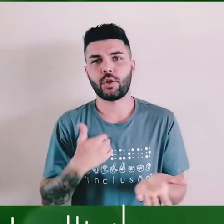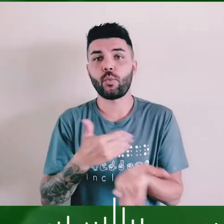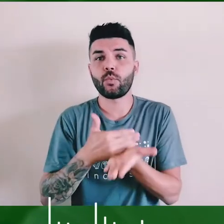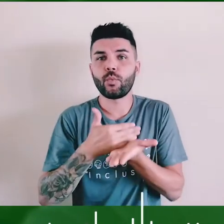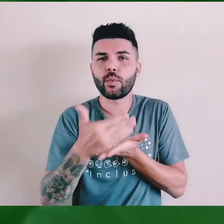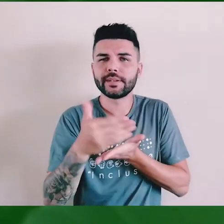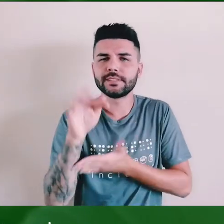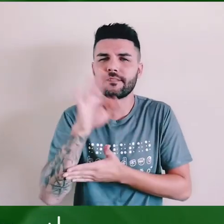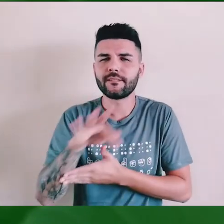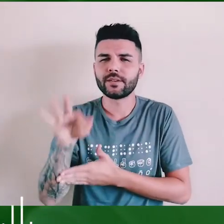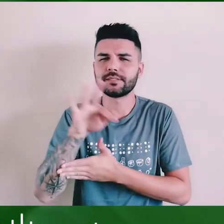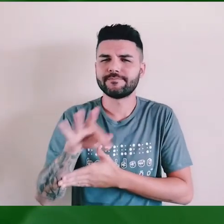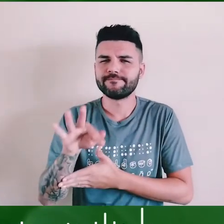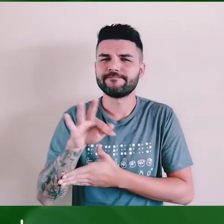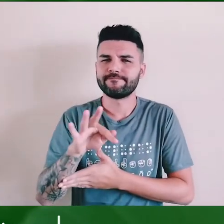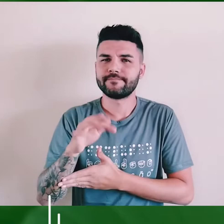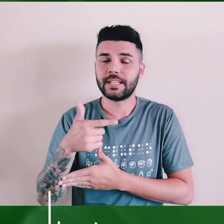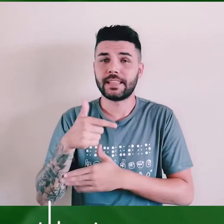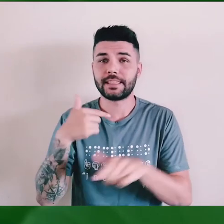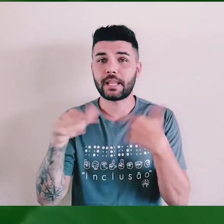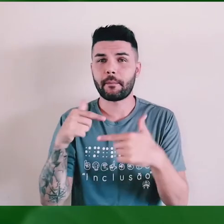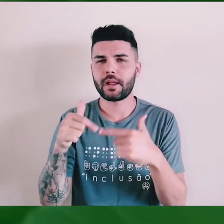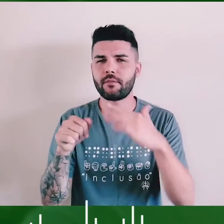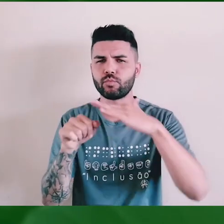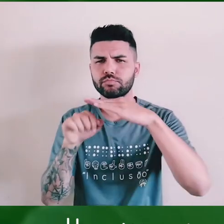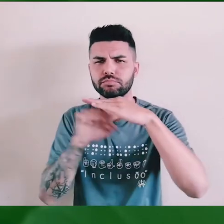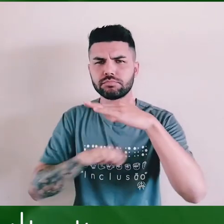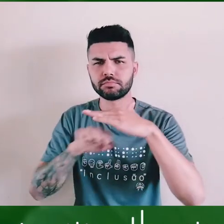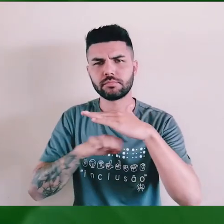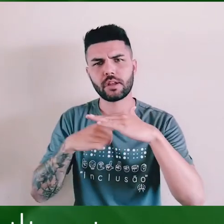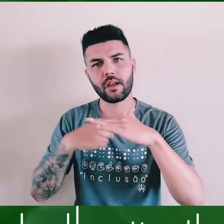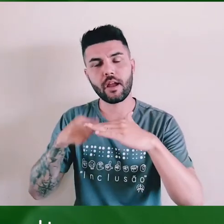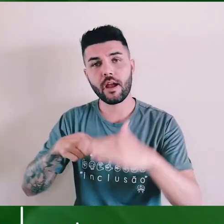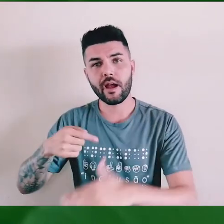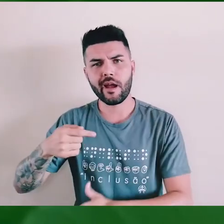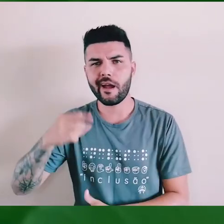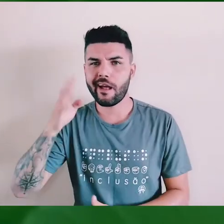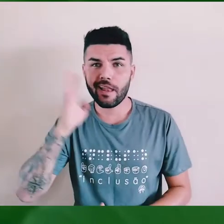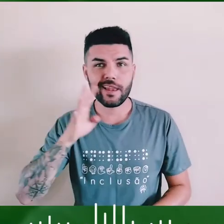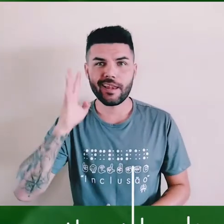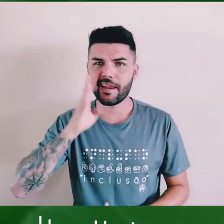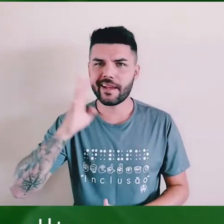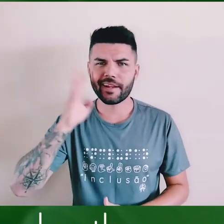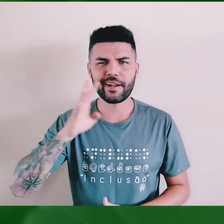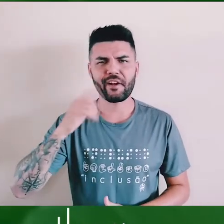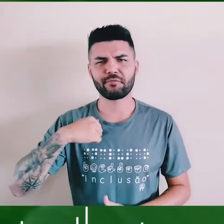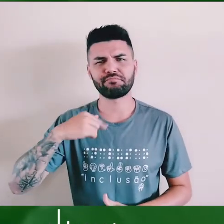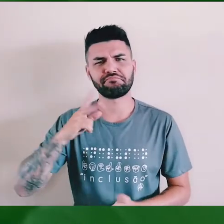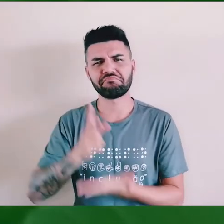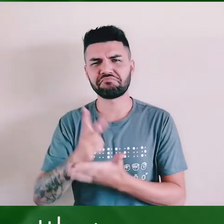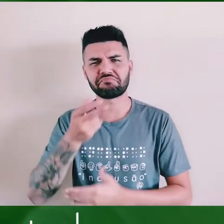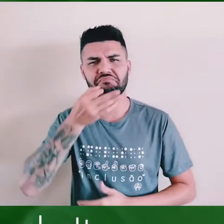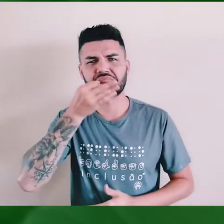a trabalhar numa empresa que eu achava a coisa mais legal do mundo. O salário na teoria